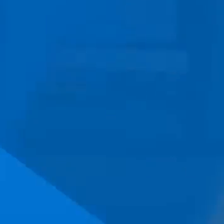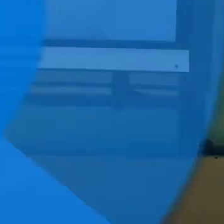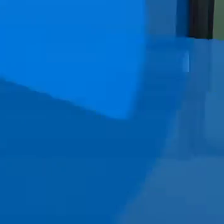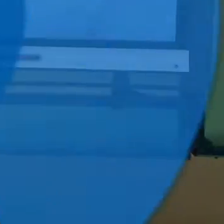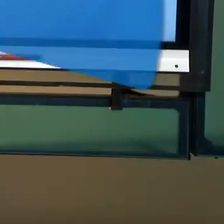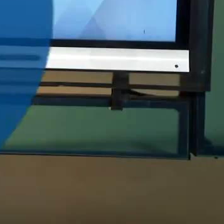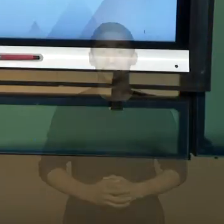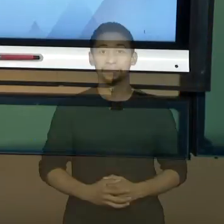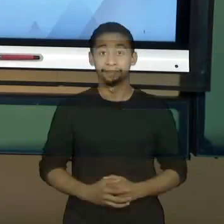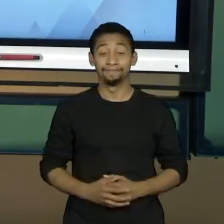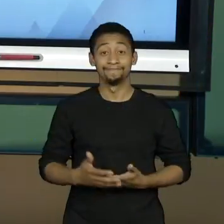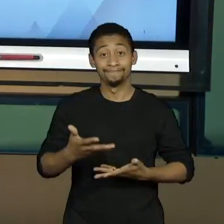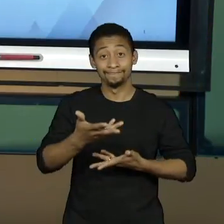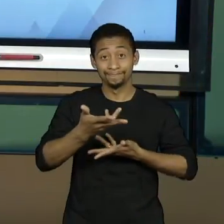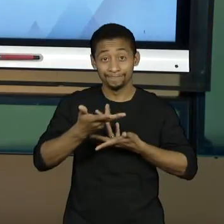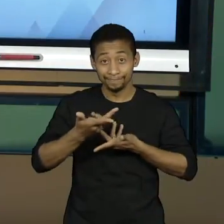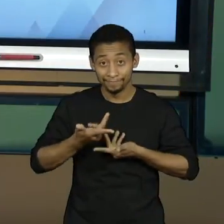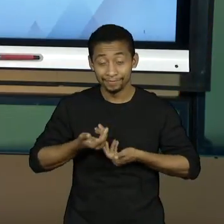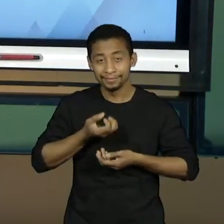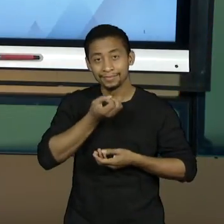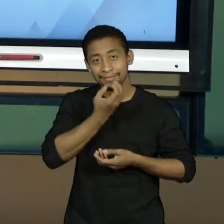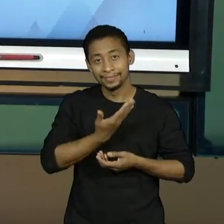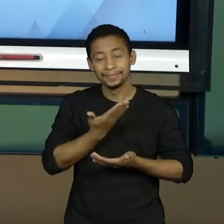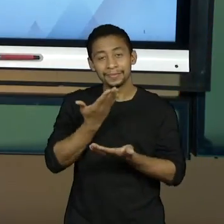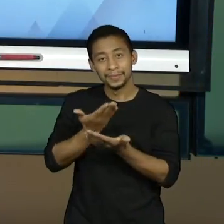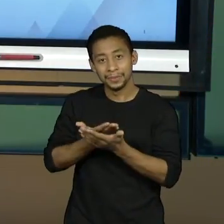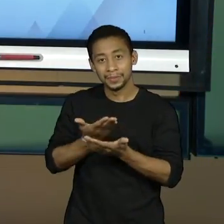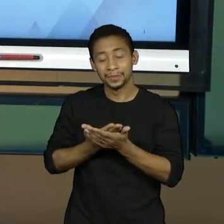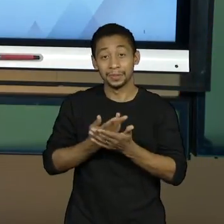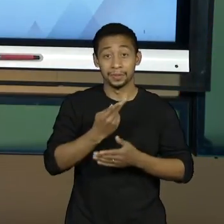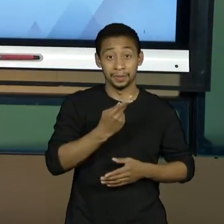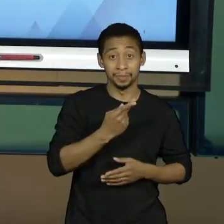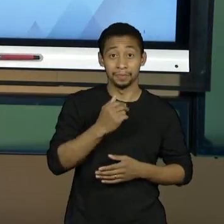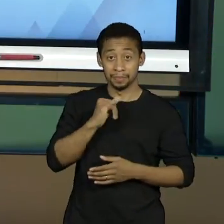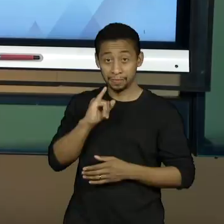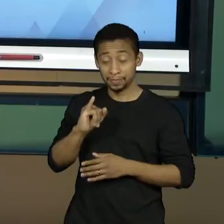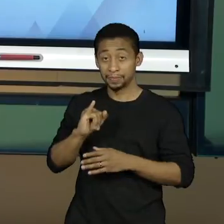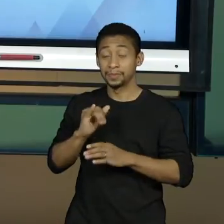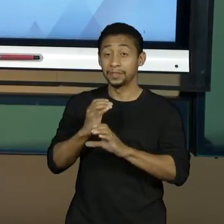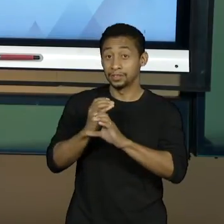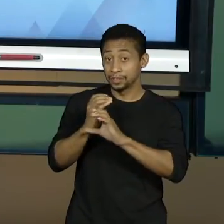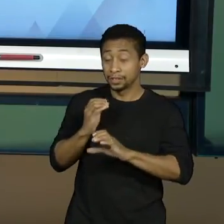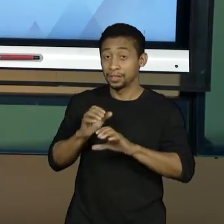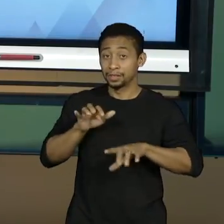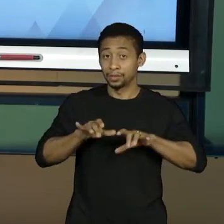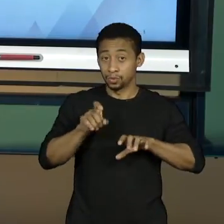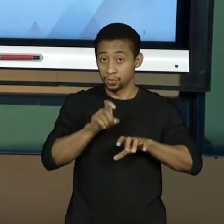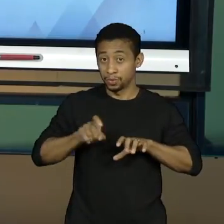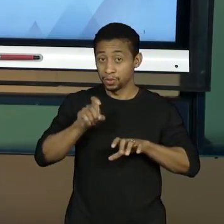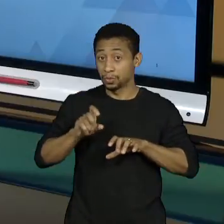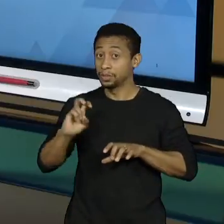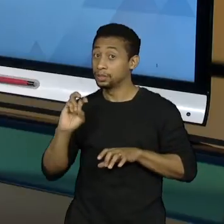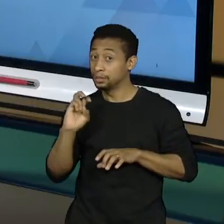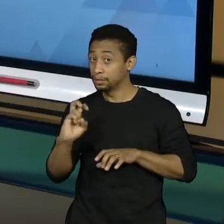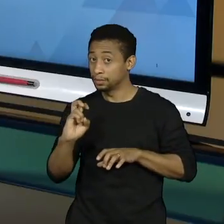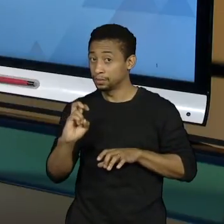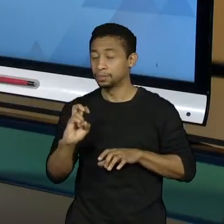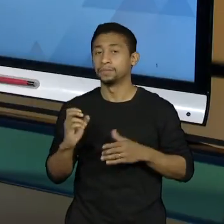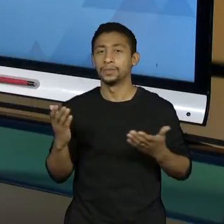[ANTONIO] SEJAM BEM-VINDOS A MAIS UMA AULA DE PROJETO INTEGRADOR PARA ENGENHARIA DE COMPUTAÇÃO 5. E, HOJE, A GENTE VAI FALAR SOBRE VALIDAÇÃO E